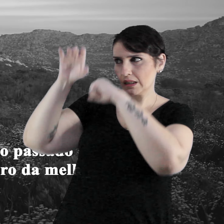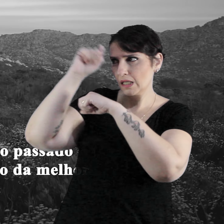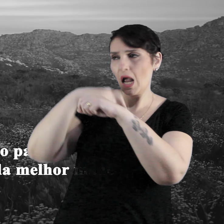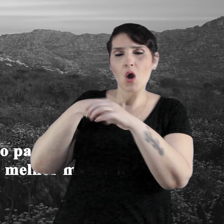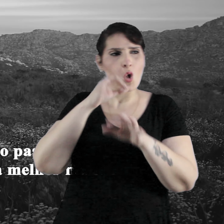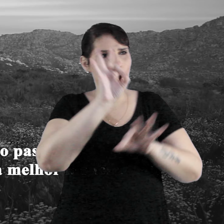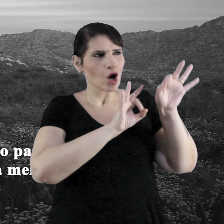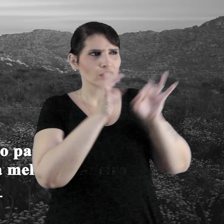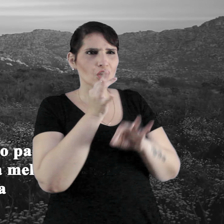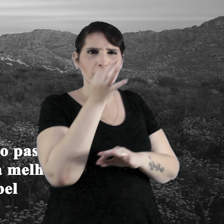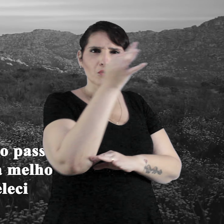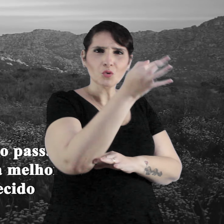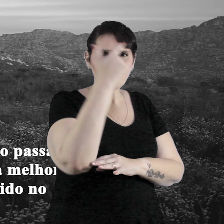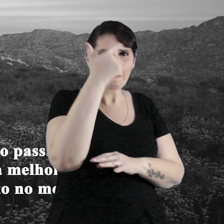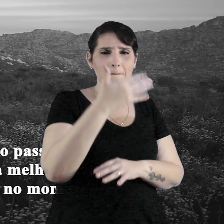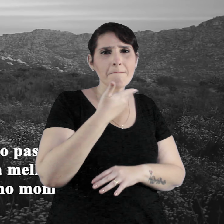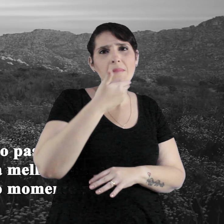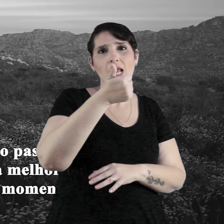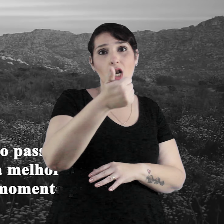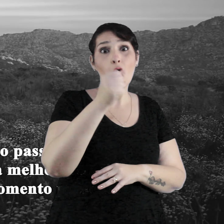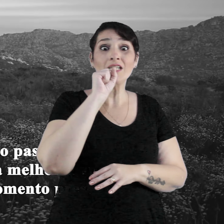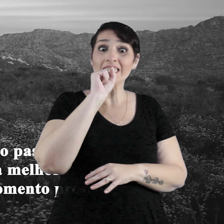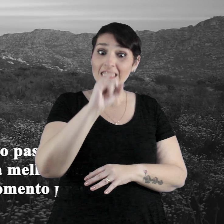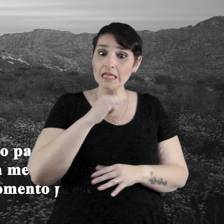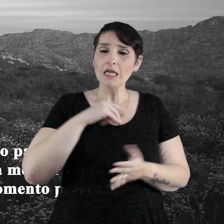da melhor maneira, se estiver estabelecido no momento presente.